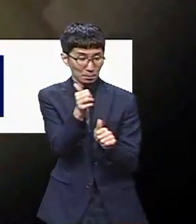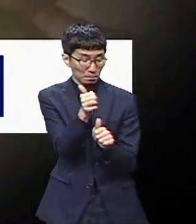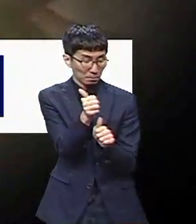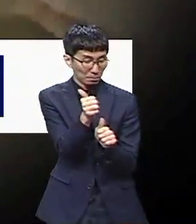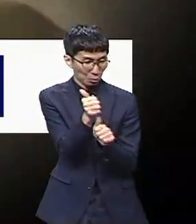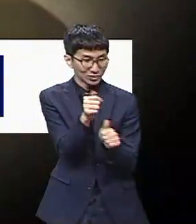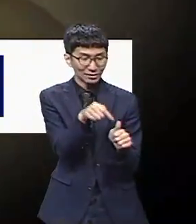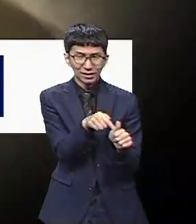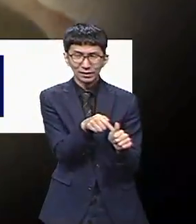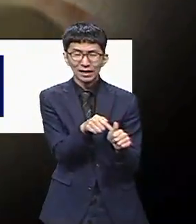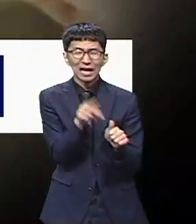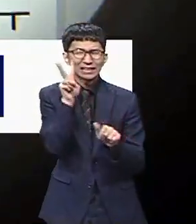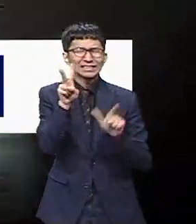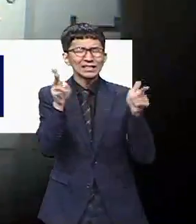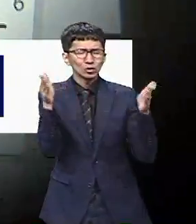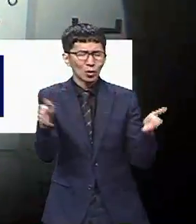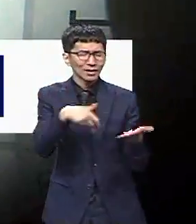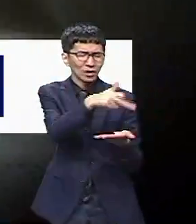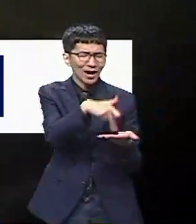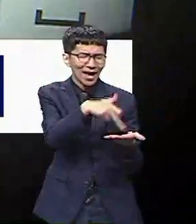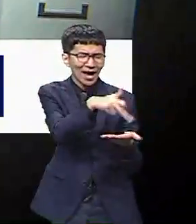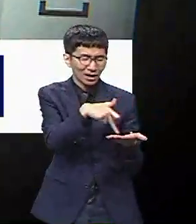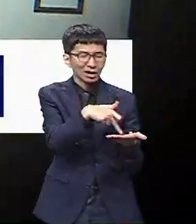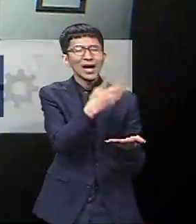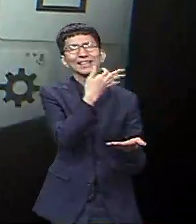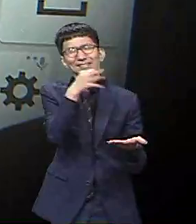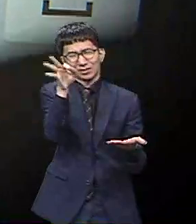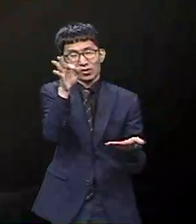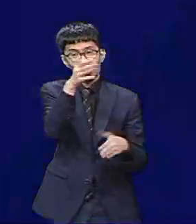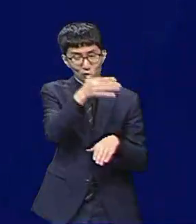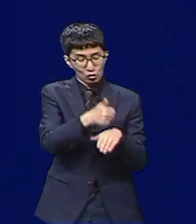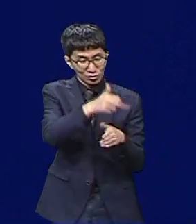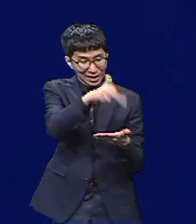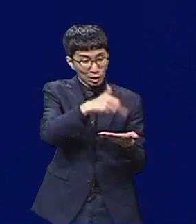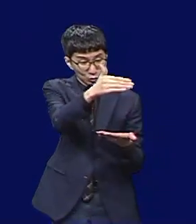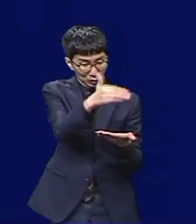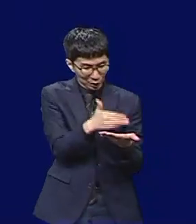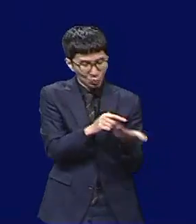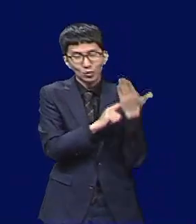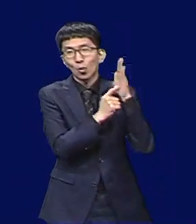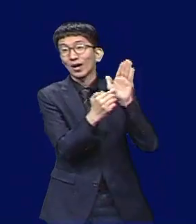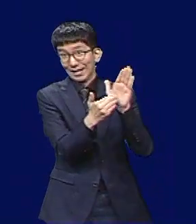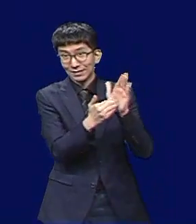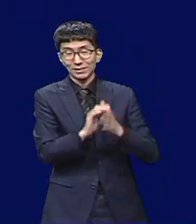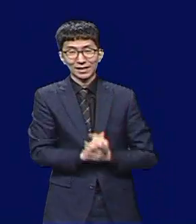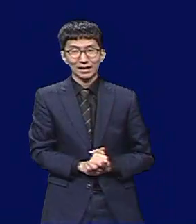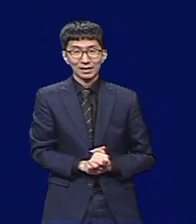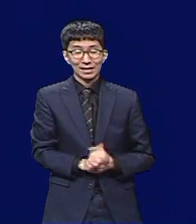이틀에 걸쳐 연락한 사실은 인정된다며 카카오톡 내용을 공개했습니다. 추 장관 아들 서모 씨의 1차 병가 마지막